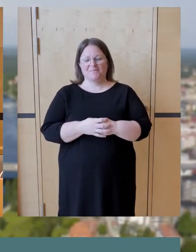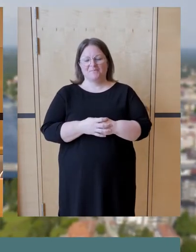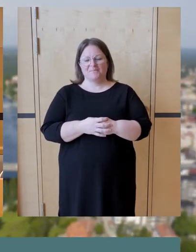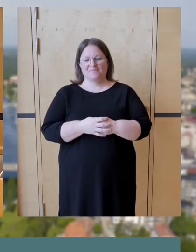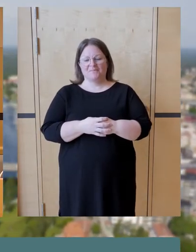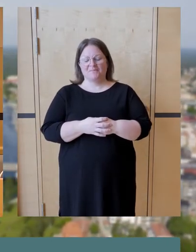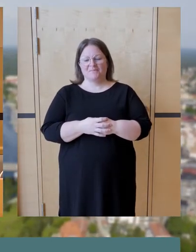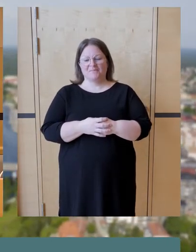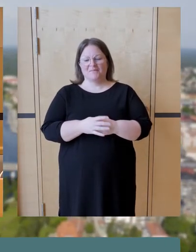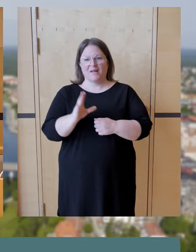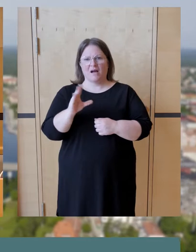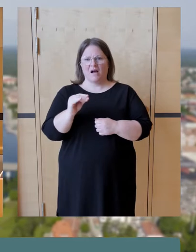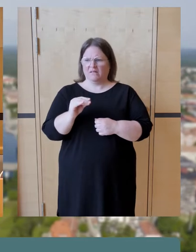Är hos möjligheter eller också alla